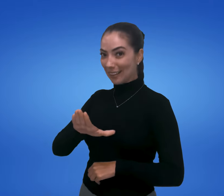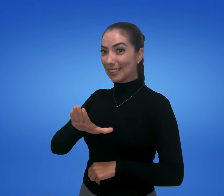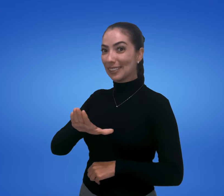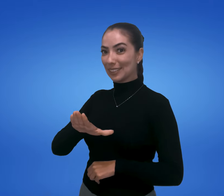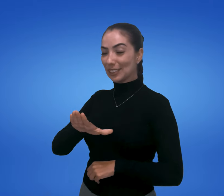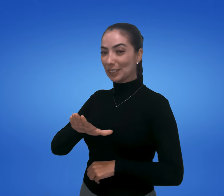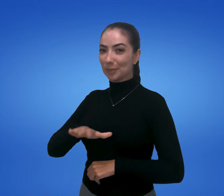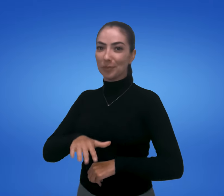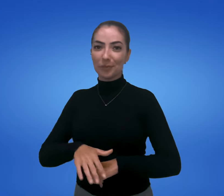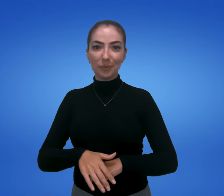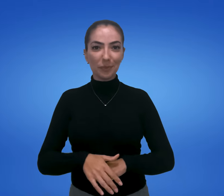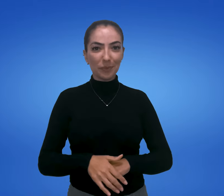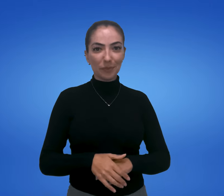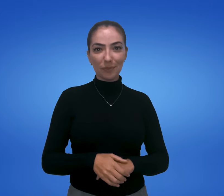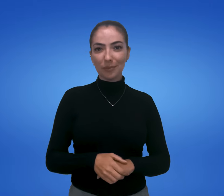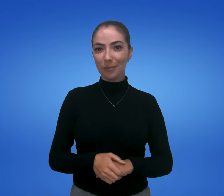"boa tarde"